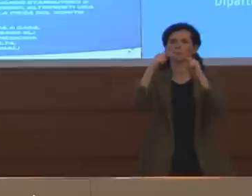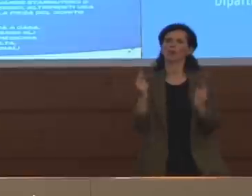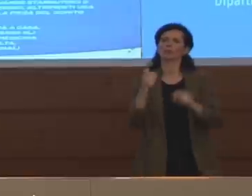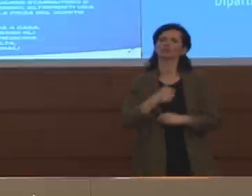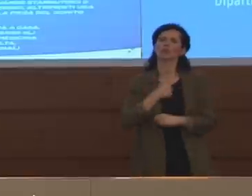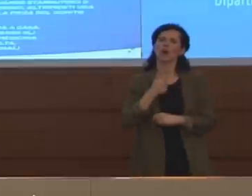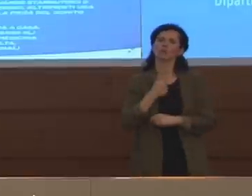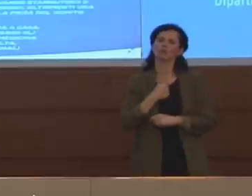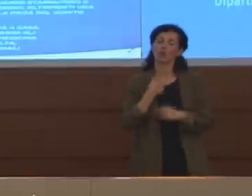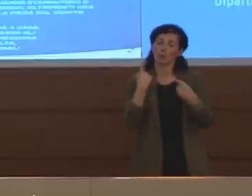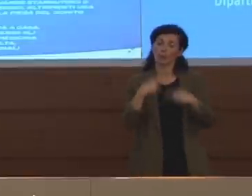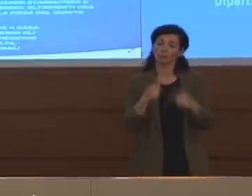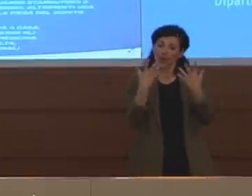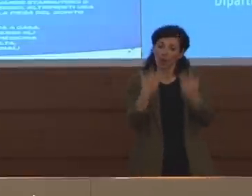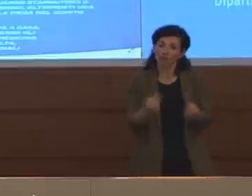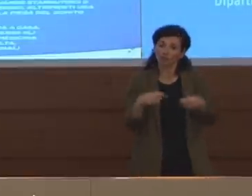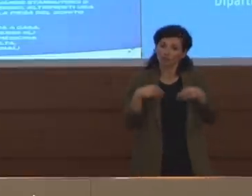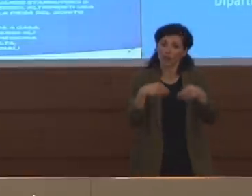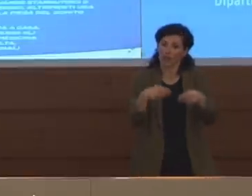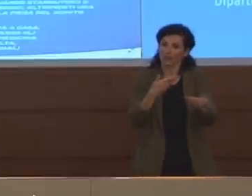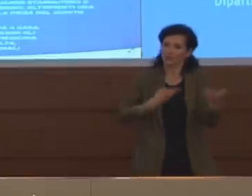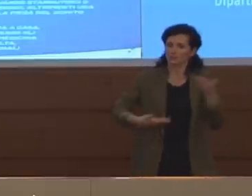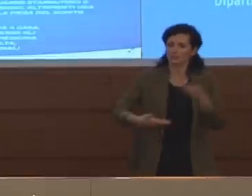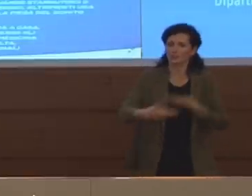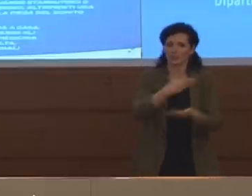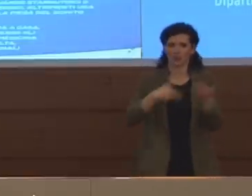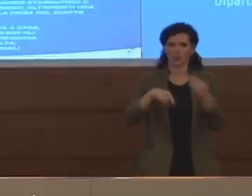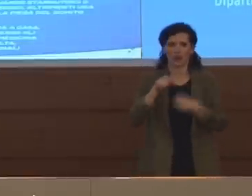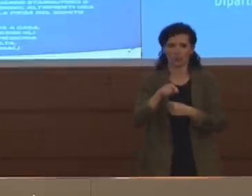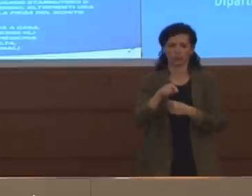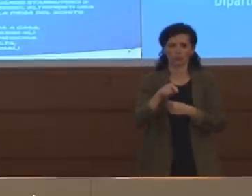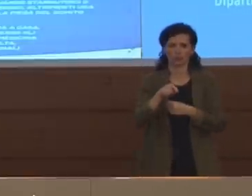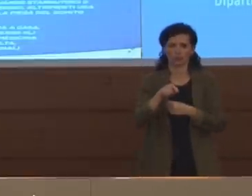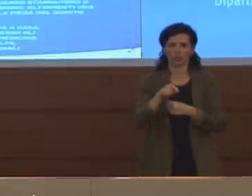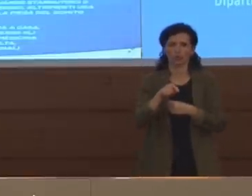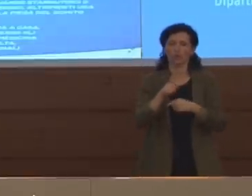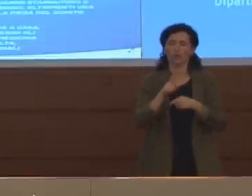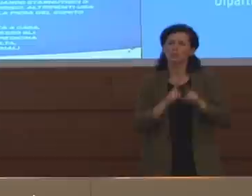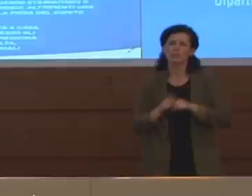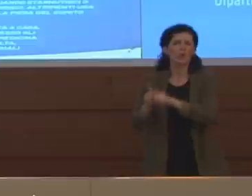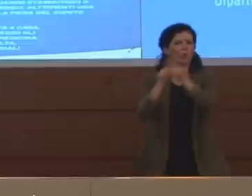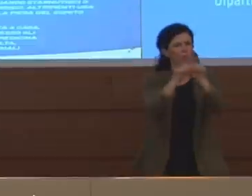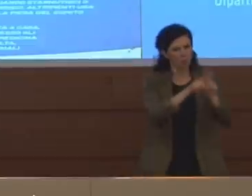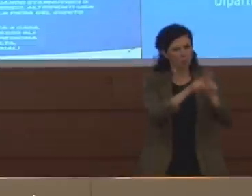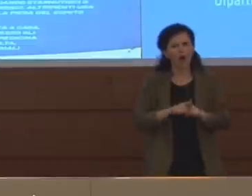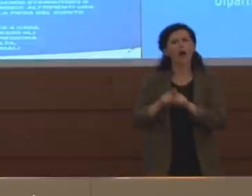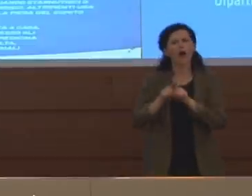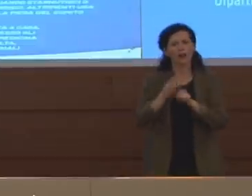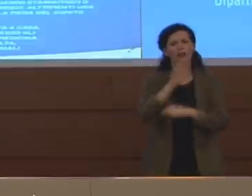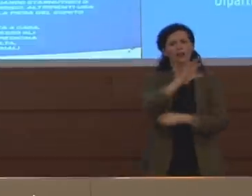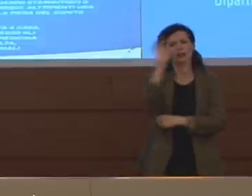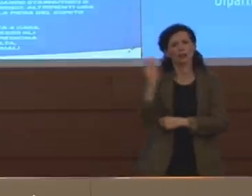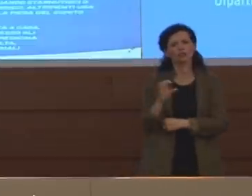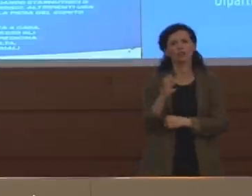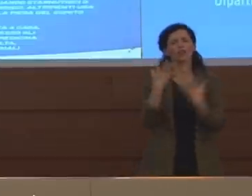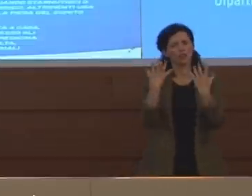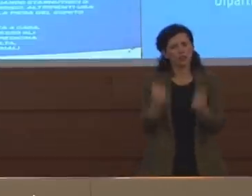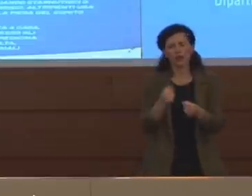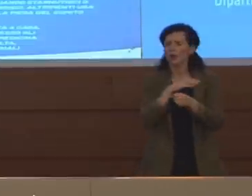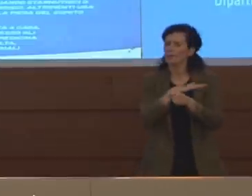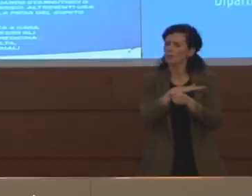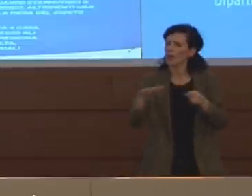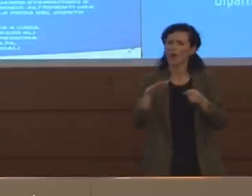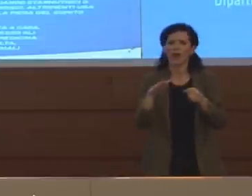che indistintamente, unanimemente, se preferite, hanno dato piena adesione alla